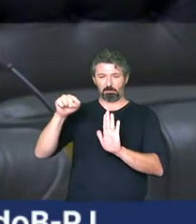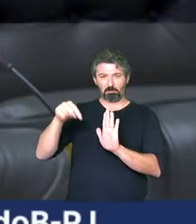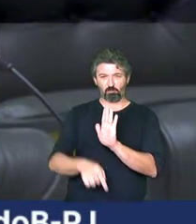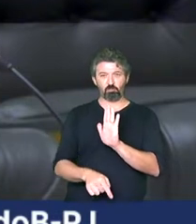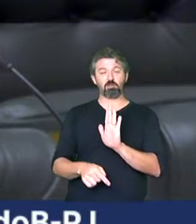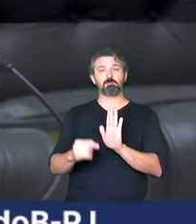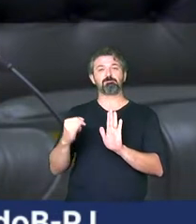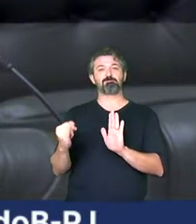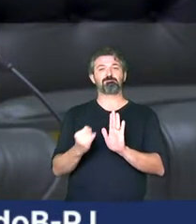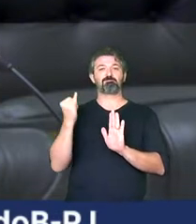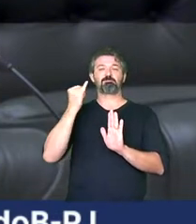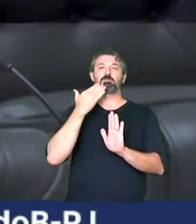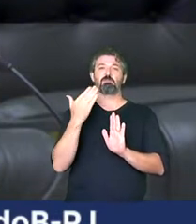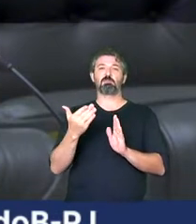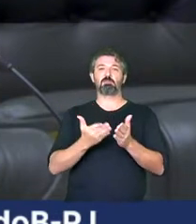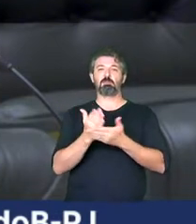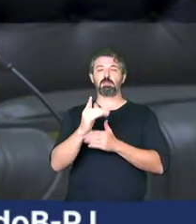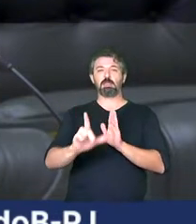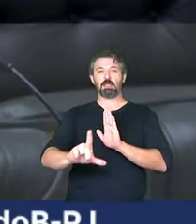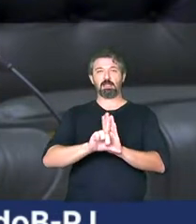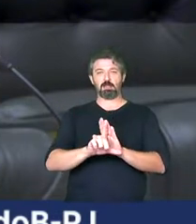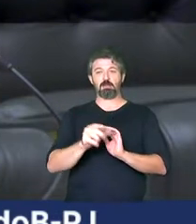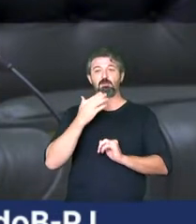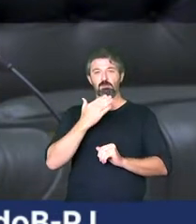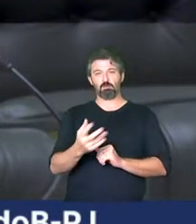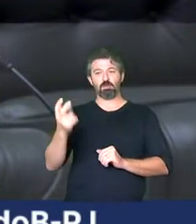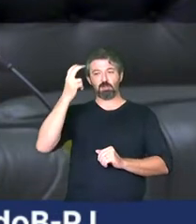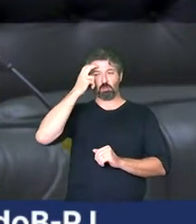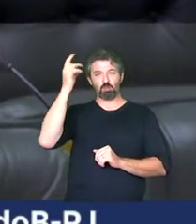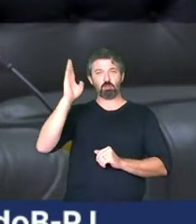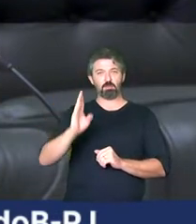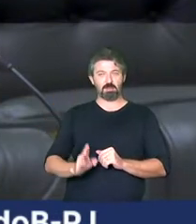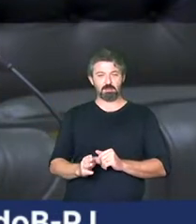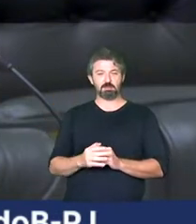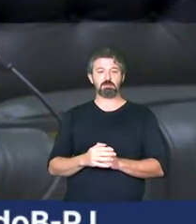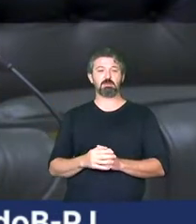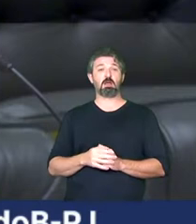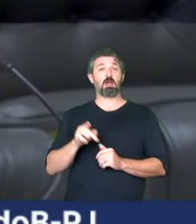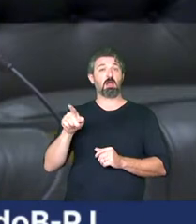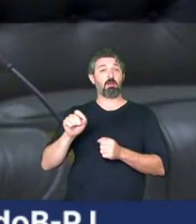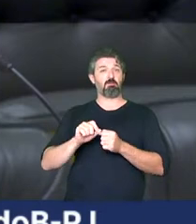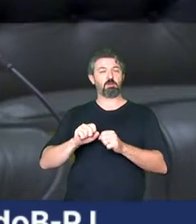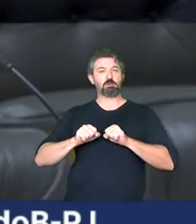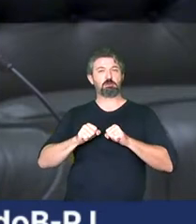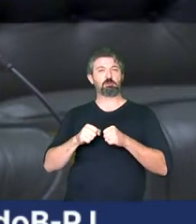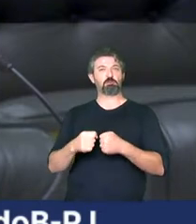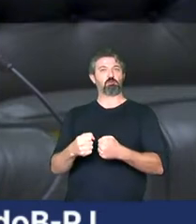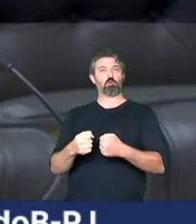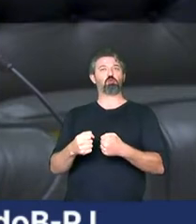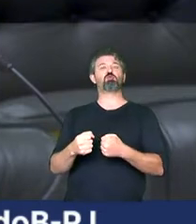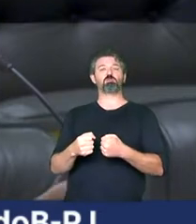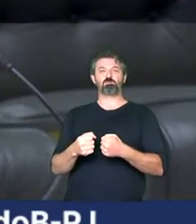RELATÓRIO... DENSO, PRECISO, IMPORTANTE. [SOA A CAMPAINHA]. PARA... PARA A APROVAÇÃO DA LEI EM NOME DA CULTURA BRASILEIRA, ELE FEZ UM ESFORÇO IMENSO PARA PODER, NO